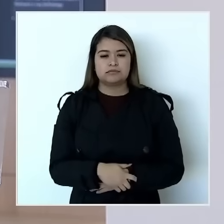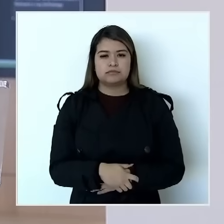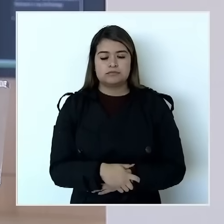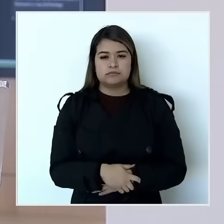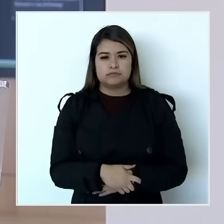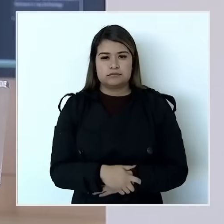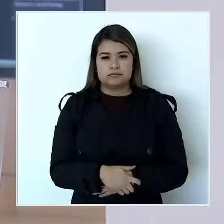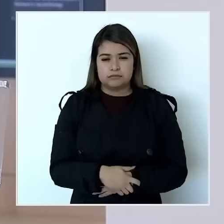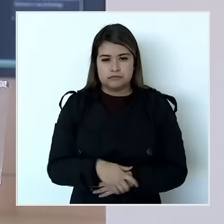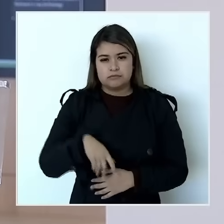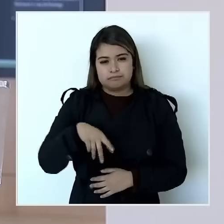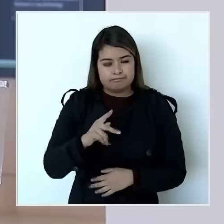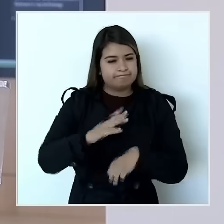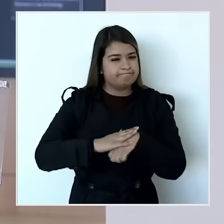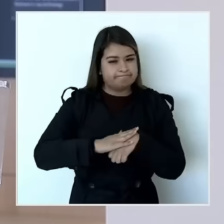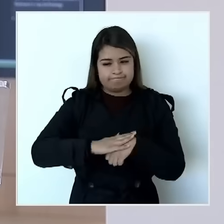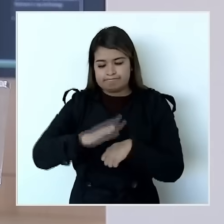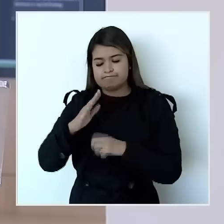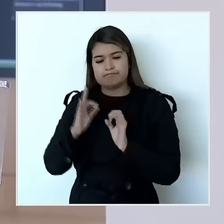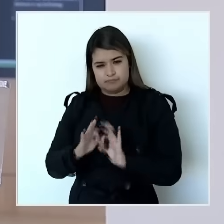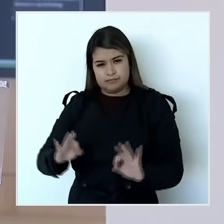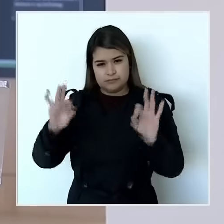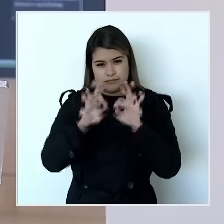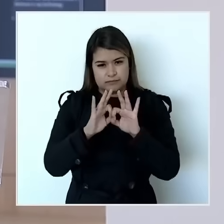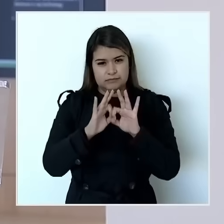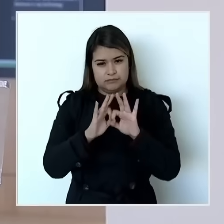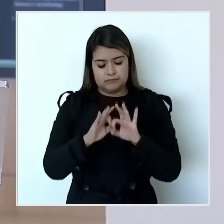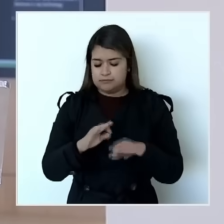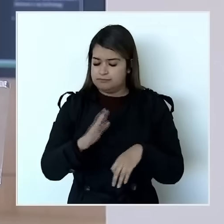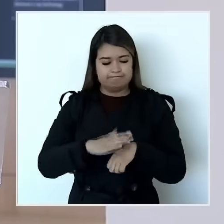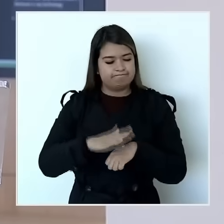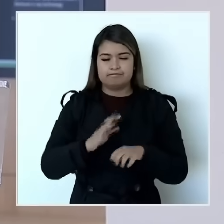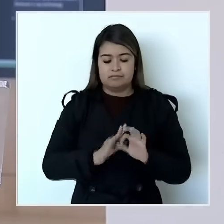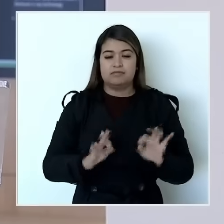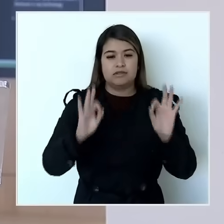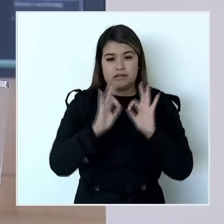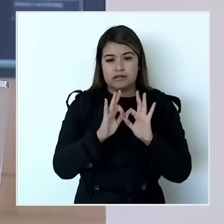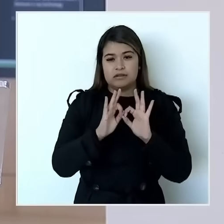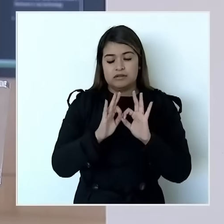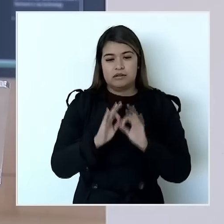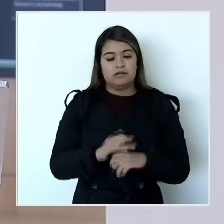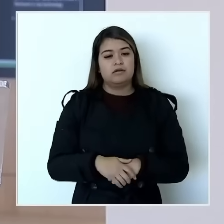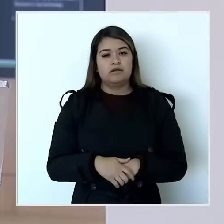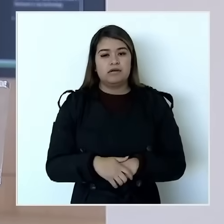Pero más allá de eso, un punto importante a destacar es el aporto al aporte al desarrollo